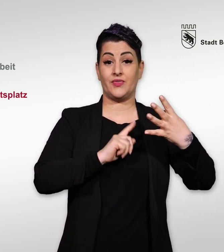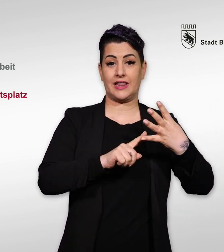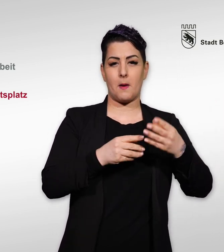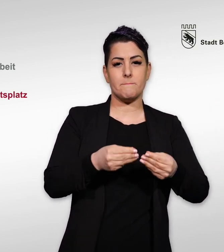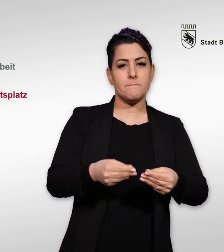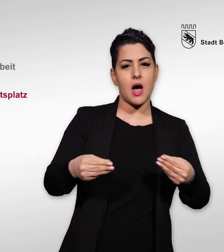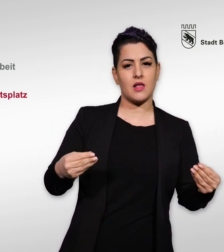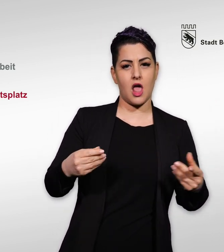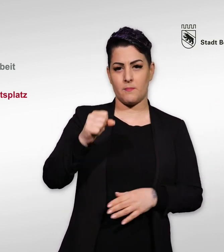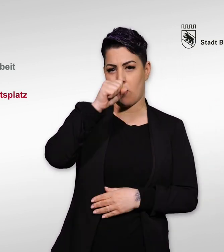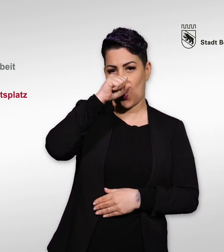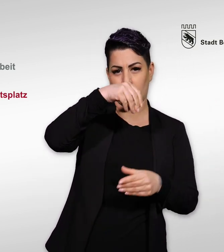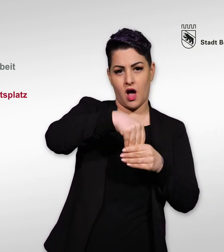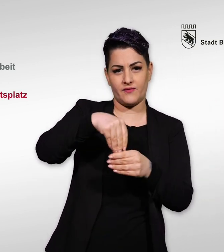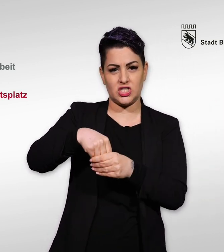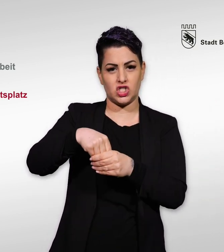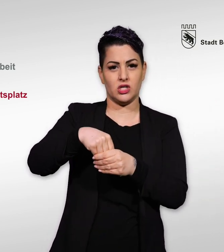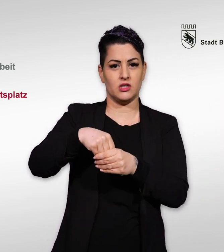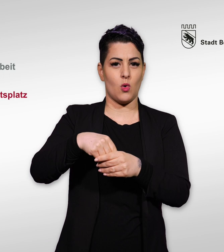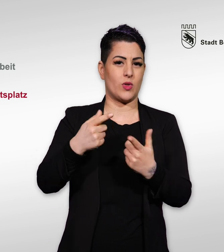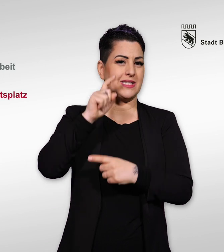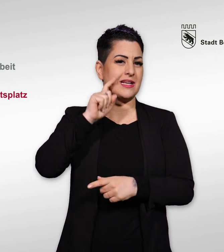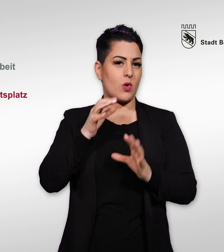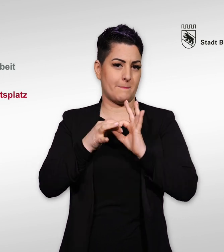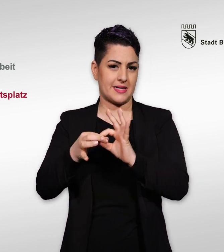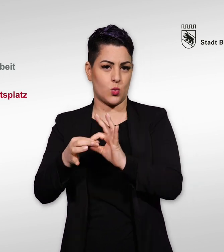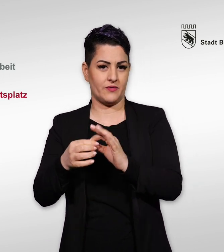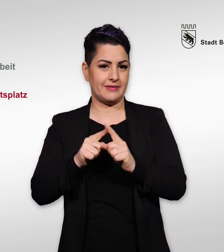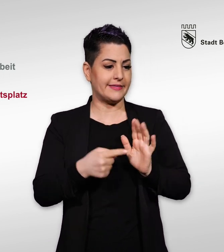Vorzeigen, Aufhängen, Auflegen